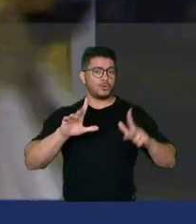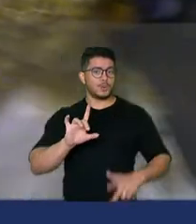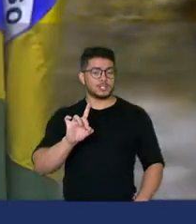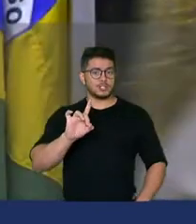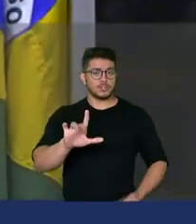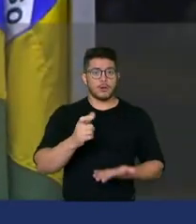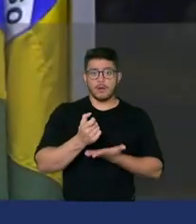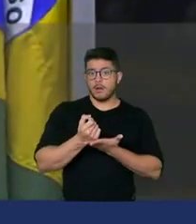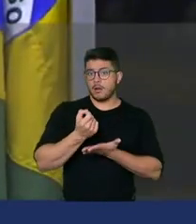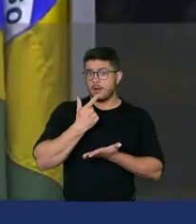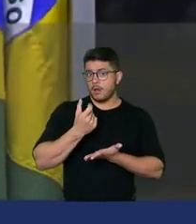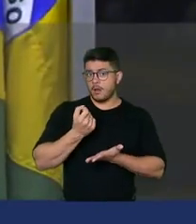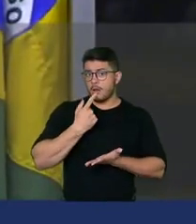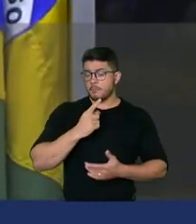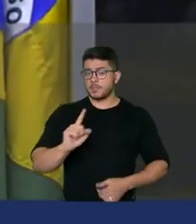NÃO É EXATAMENTE VISANDO AS PESSOAS QUE SOFREM DESSES